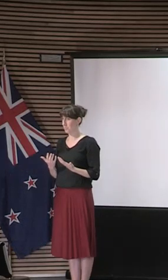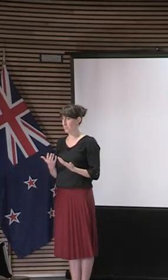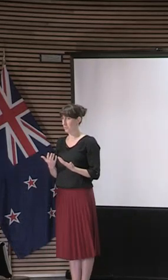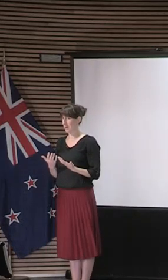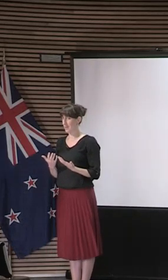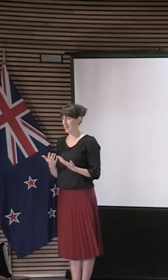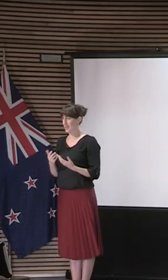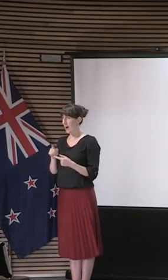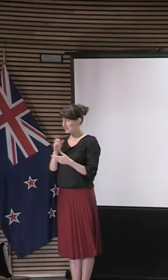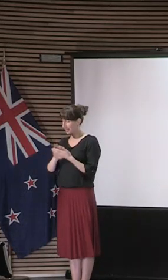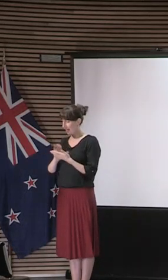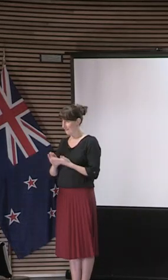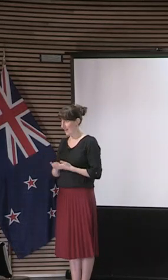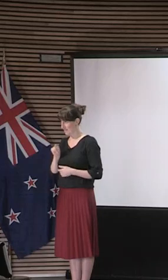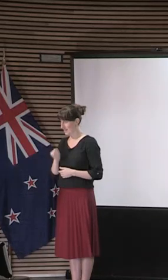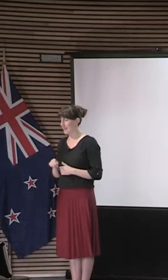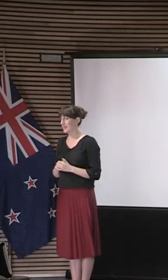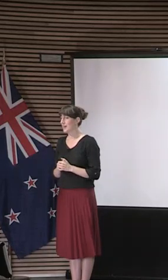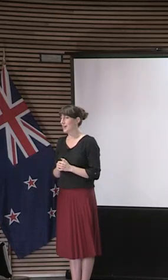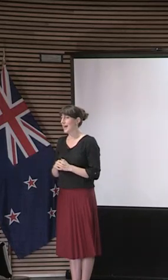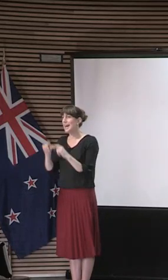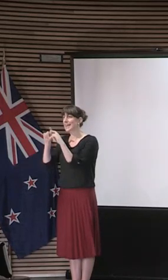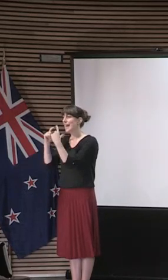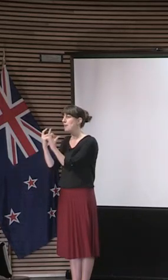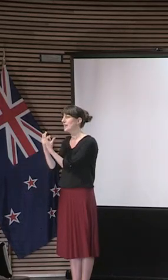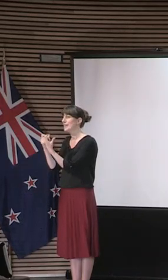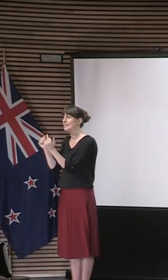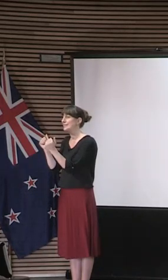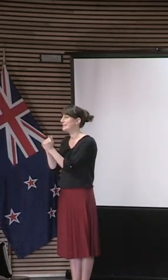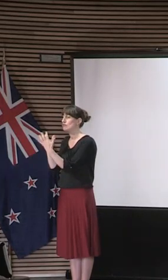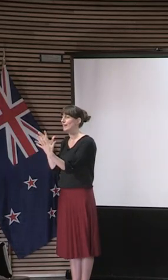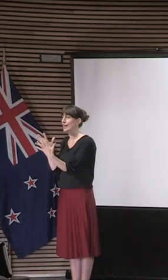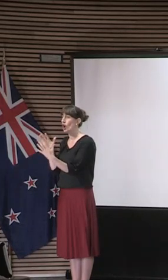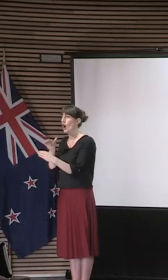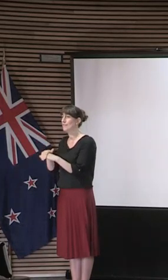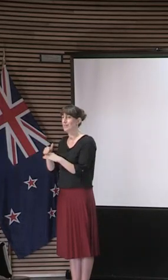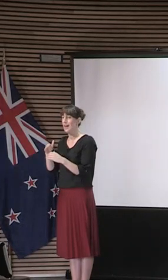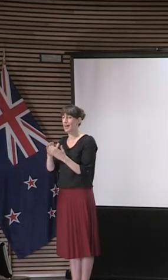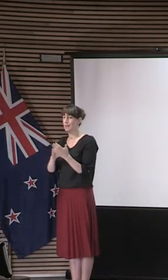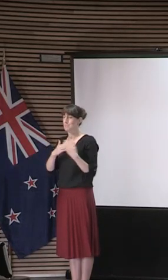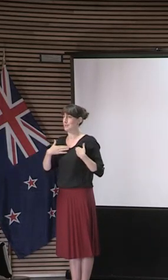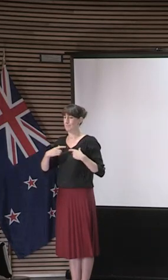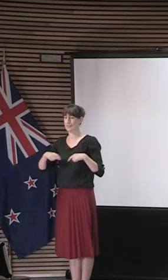Kaipara Paremata. Kei konei